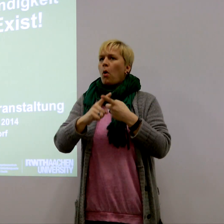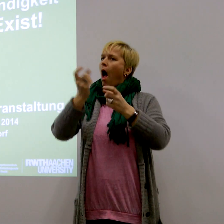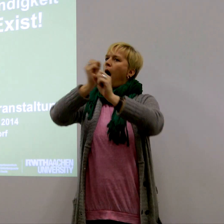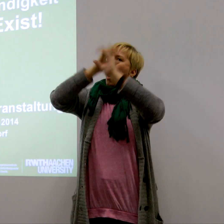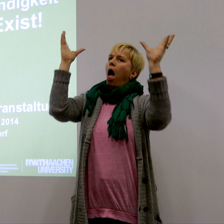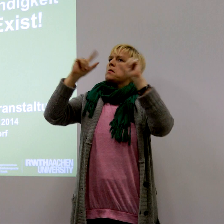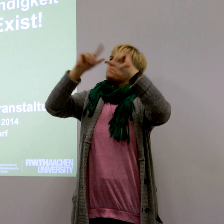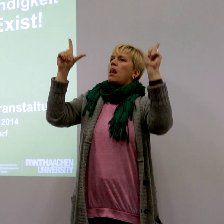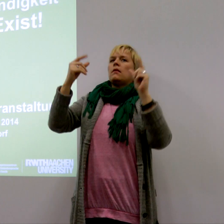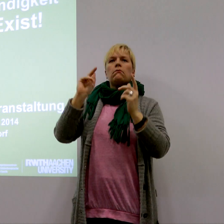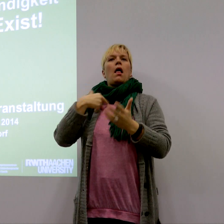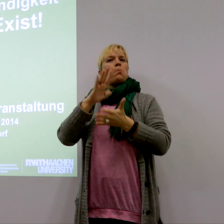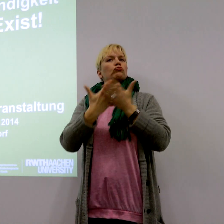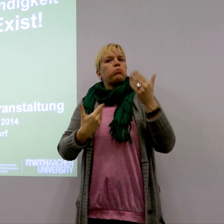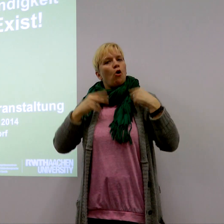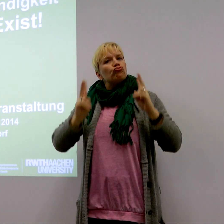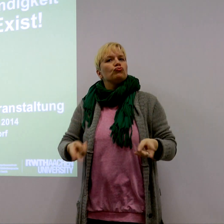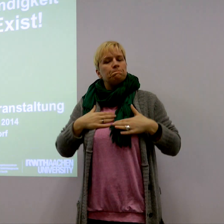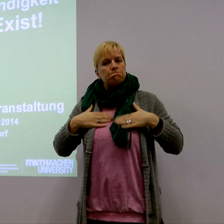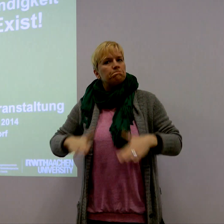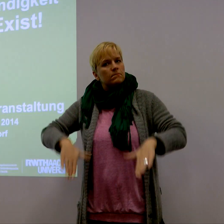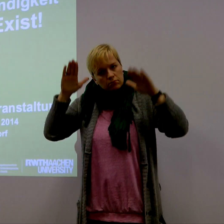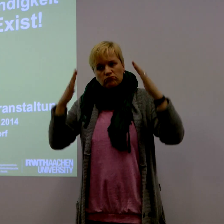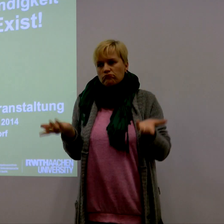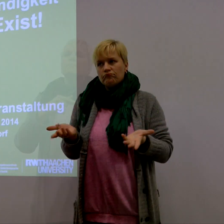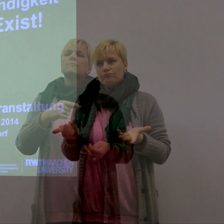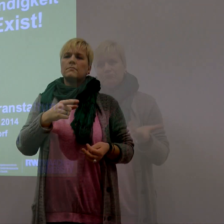Durch die Informationen in Gebärdensprache kann ich mir ein klares Bild verschaffen, da ich ja mit der DGS aufgewachsen bin.